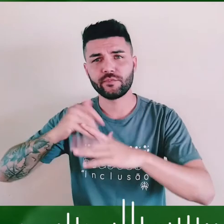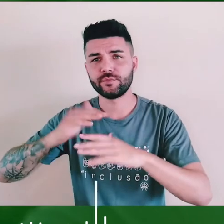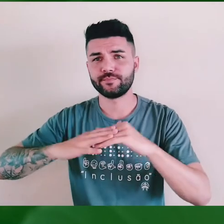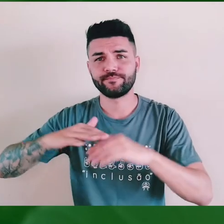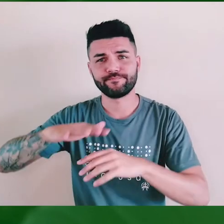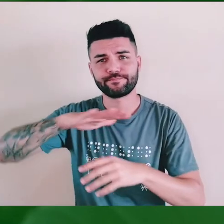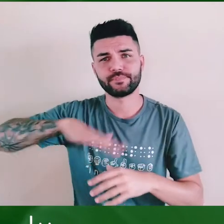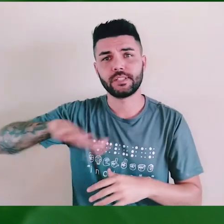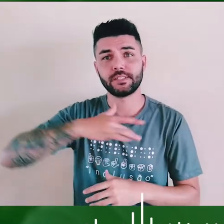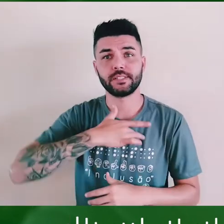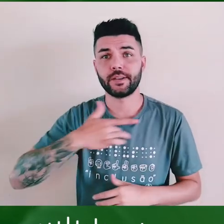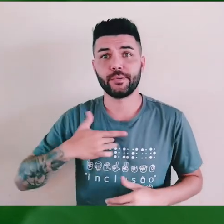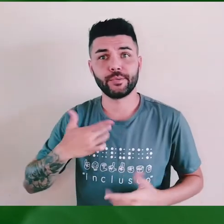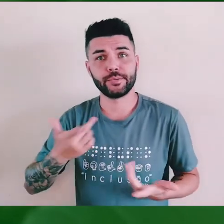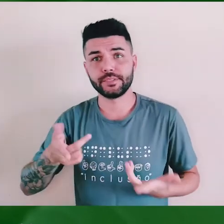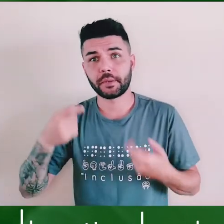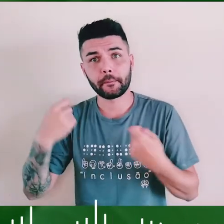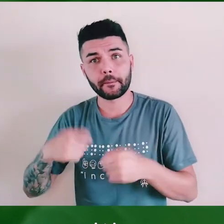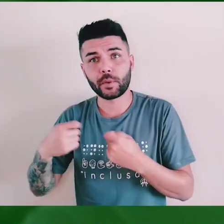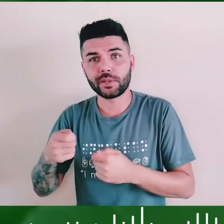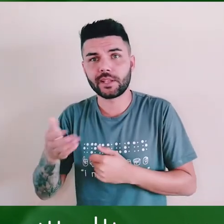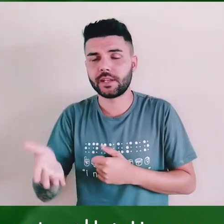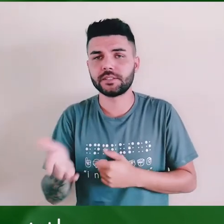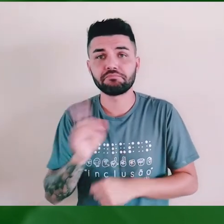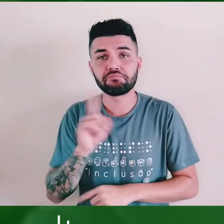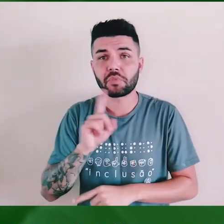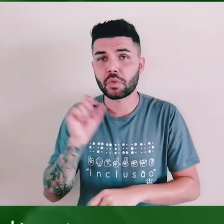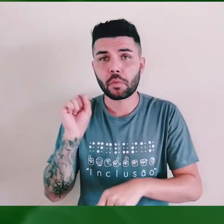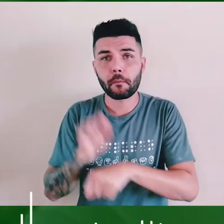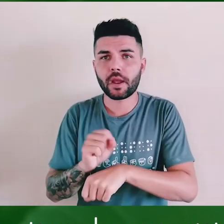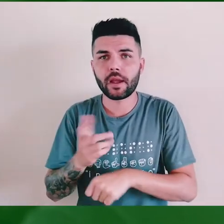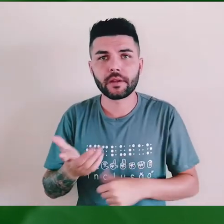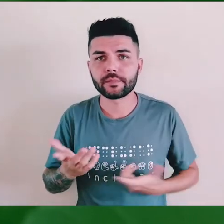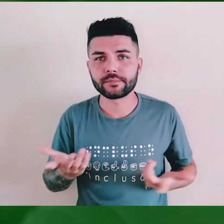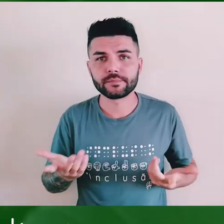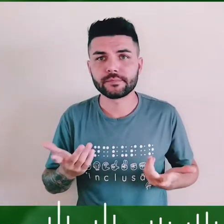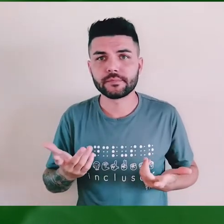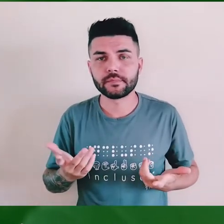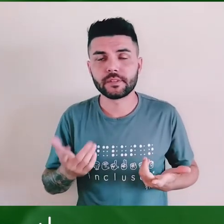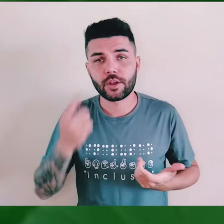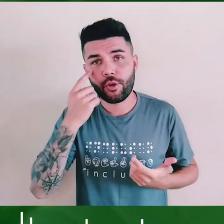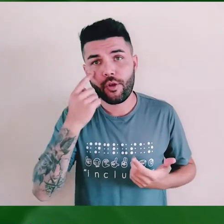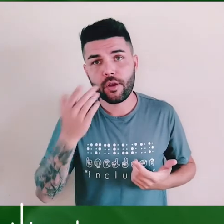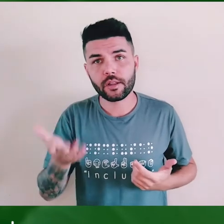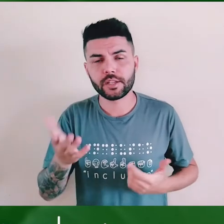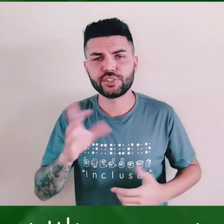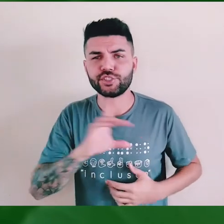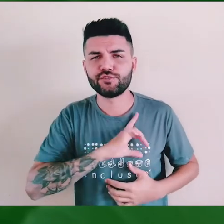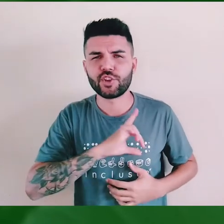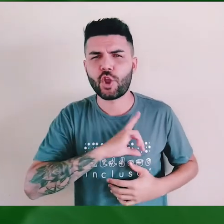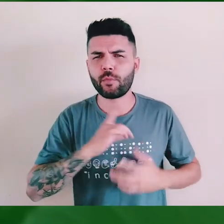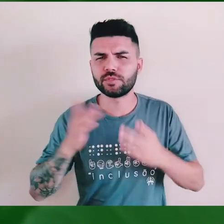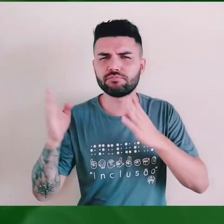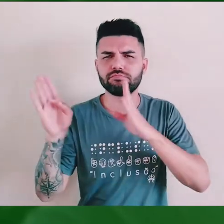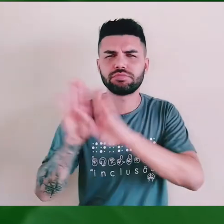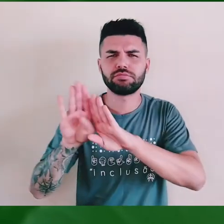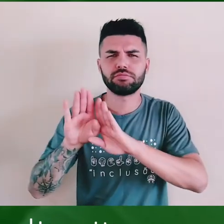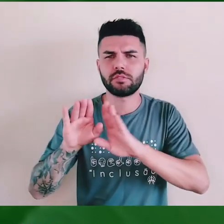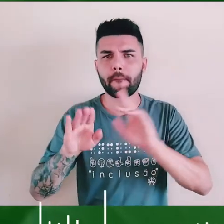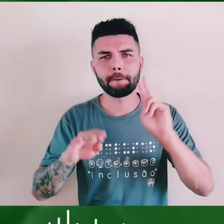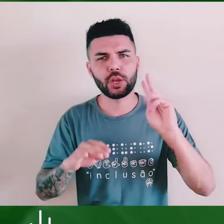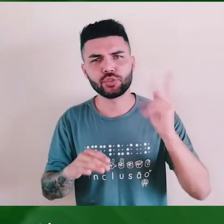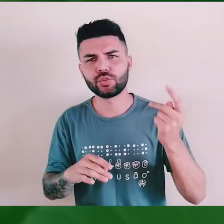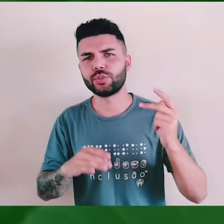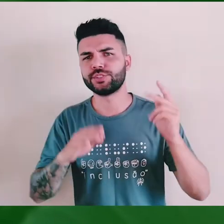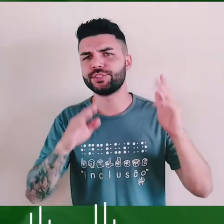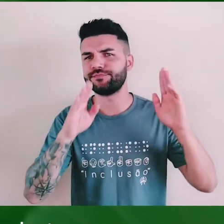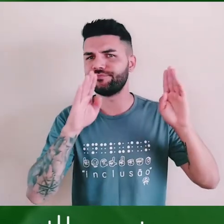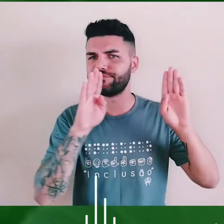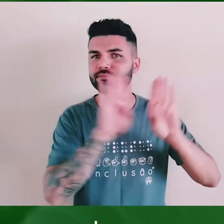Se tiver um lockdown, fechou Divinópolis, fechou Belo Horizonte, o jornalismo não faz